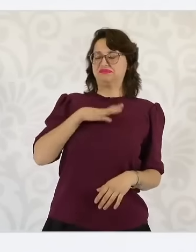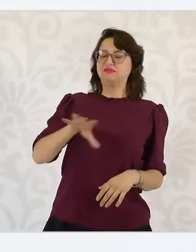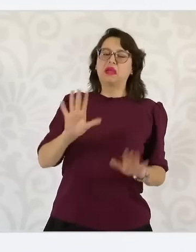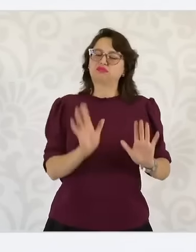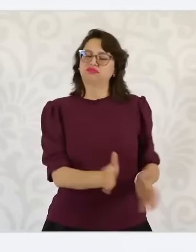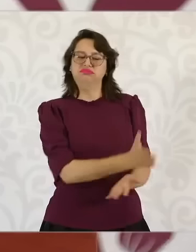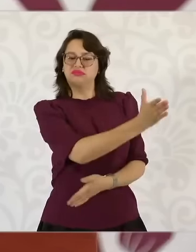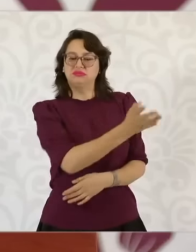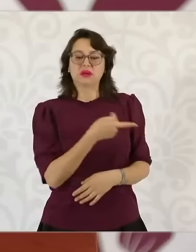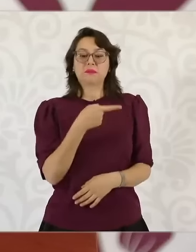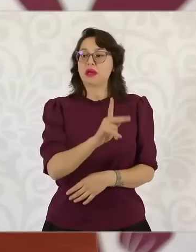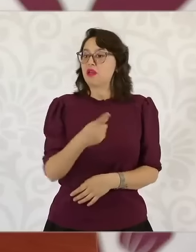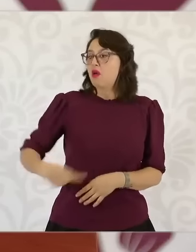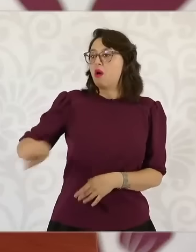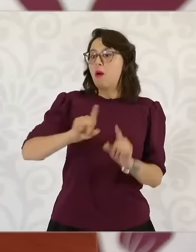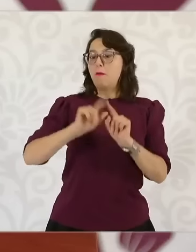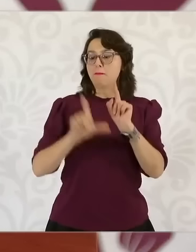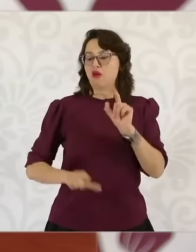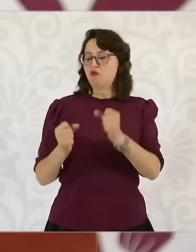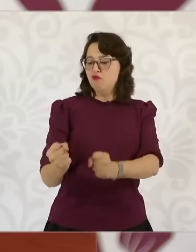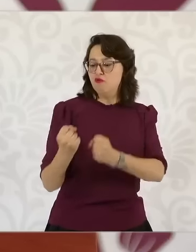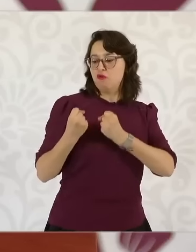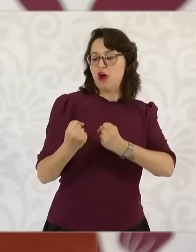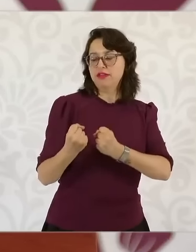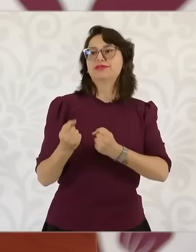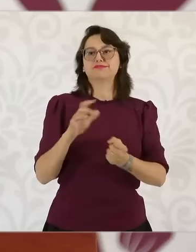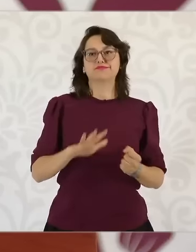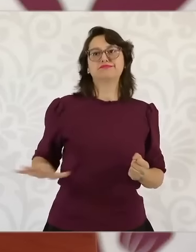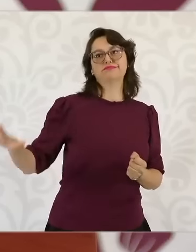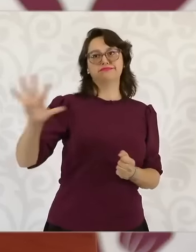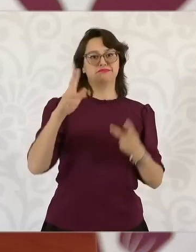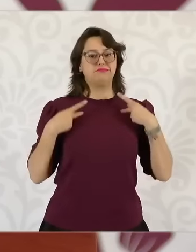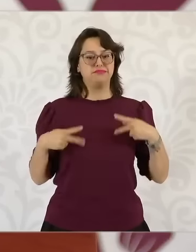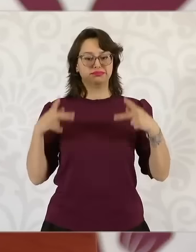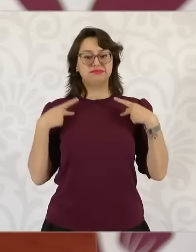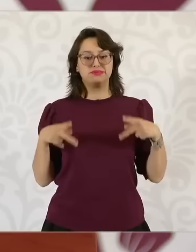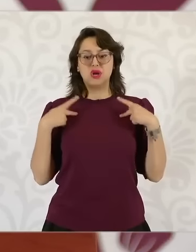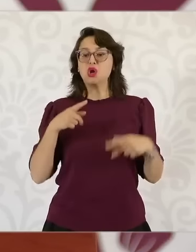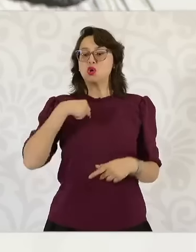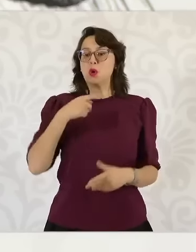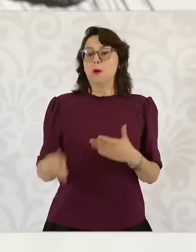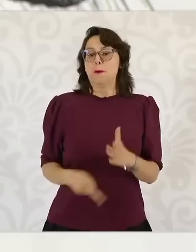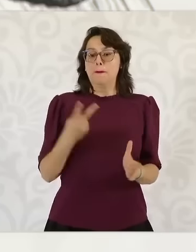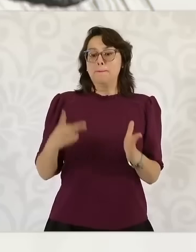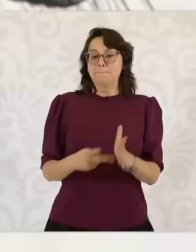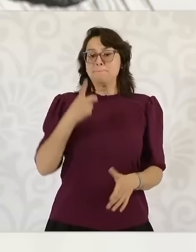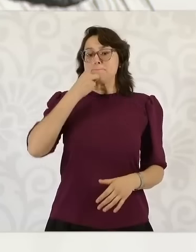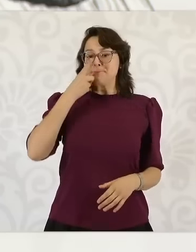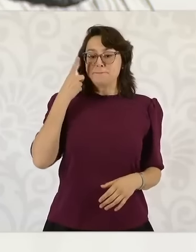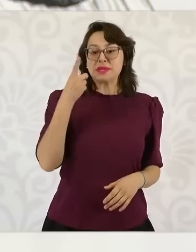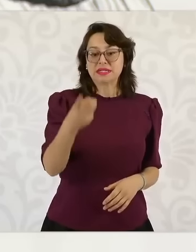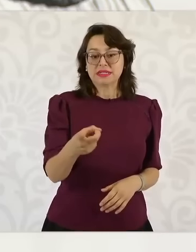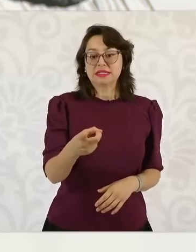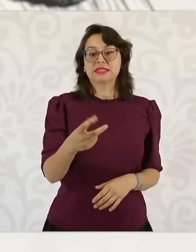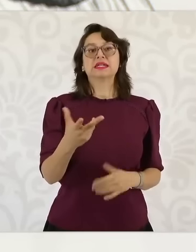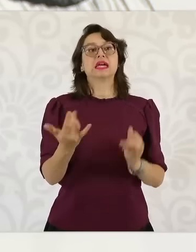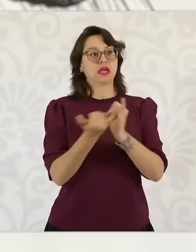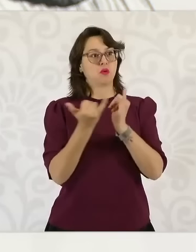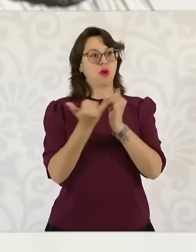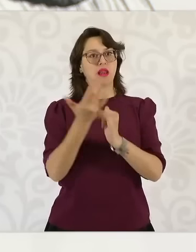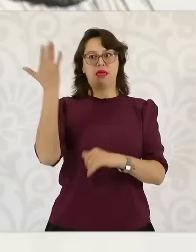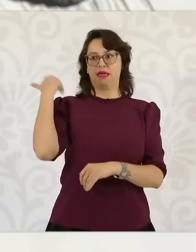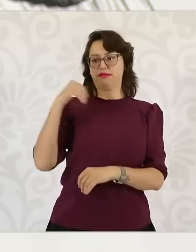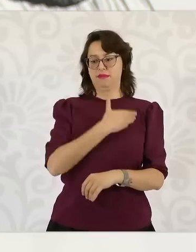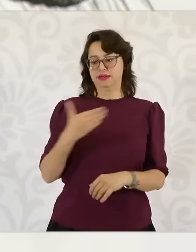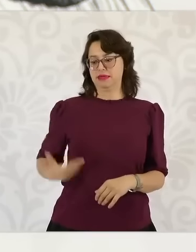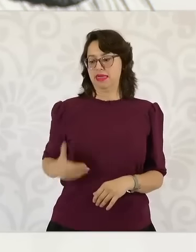eso porque lo he dicho varias veces el presidente lópez obrador tiene en su libro gracias una parte